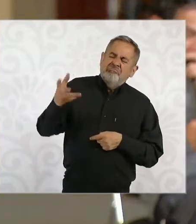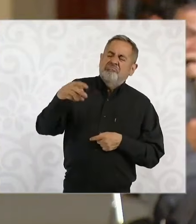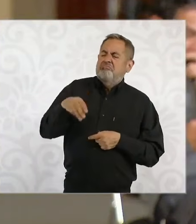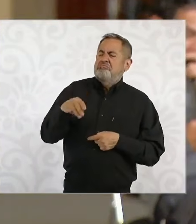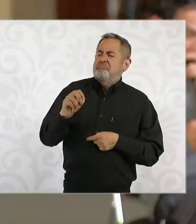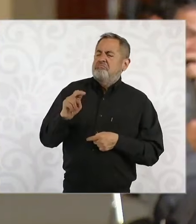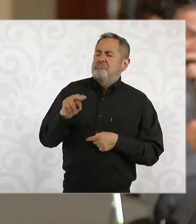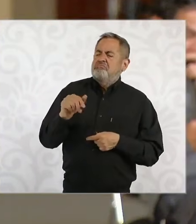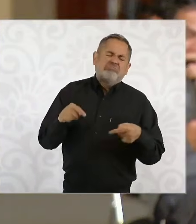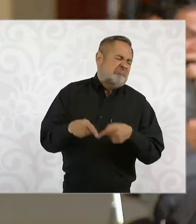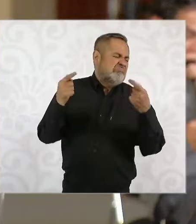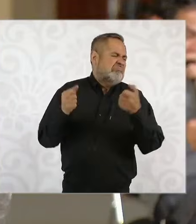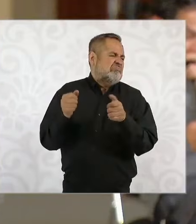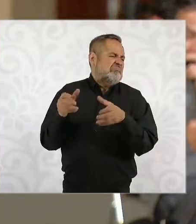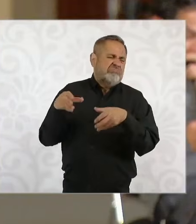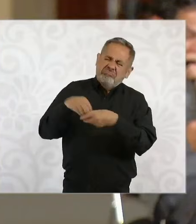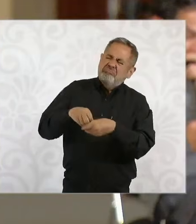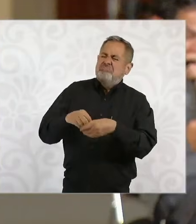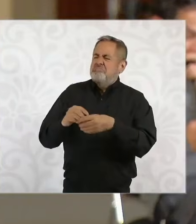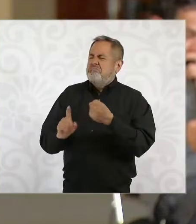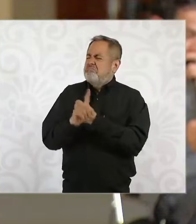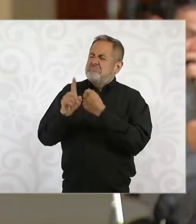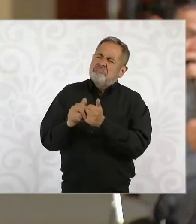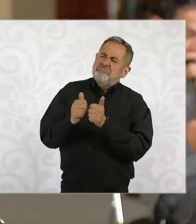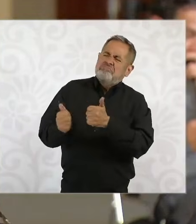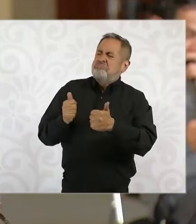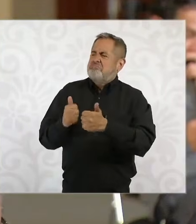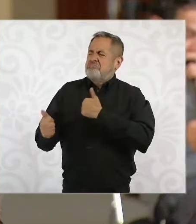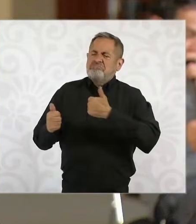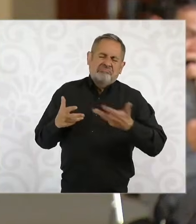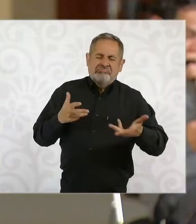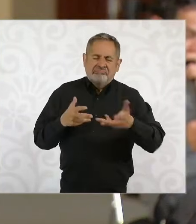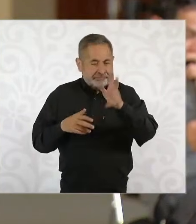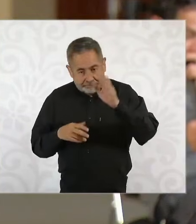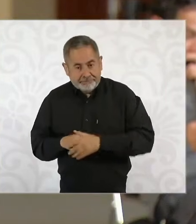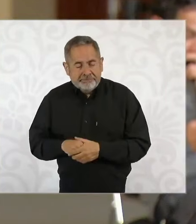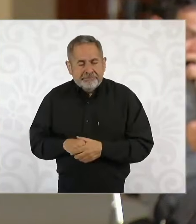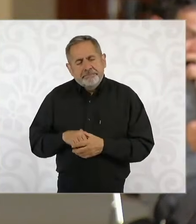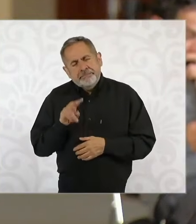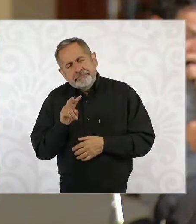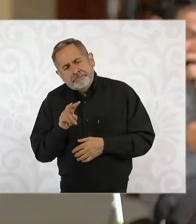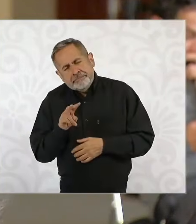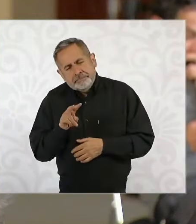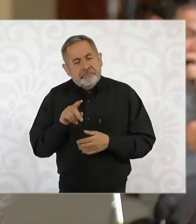denunciando a través de anuncios espectaculares aprobados eh una presuntas deficiencias en el